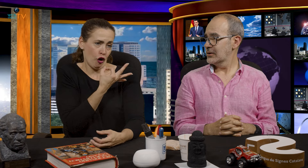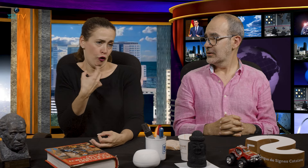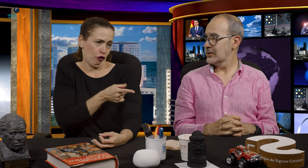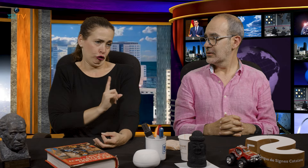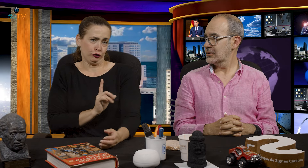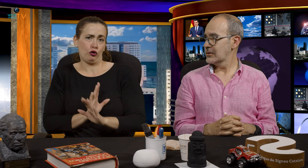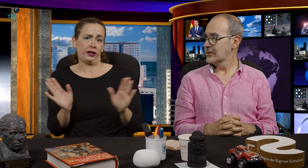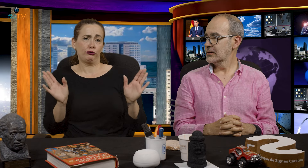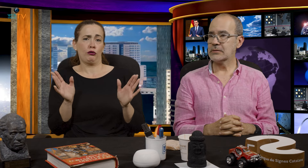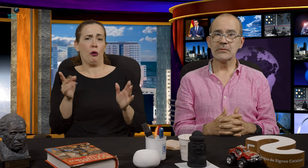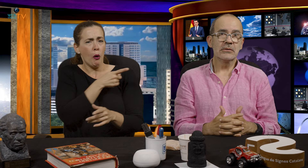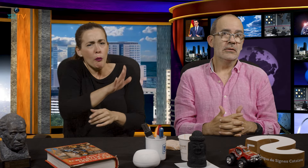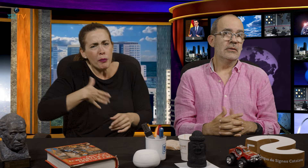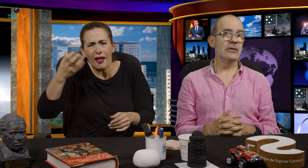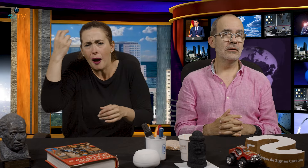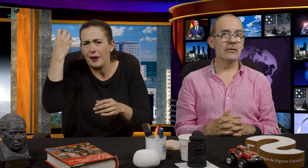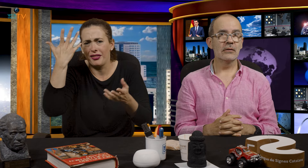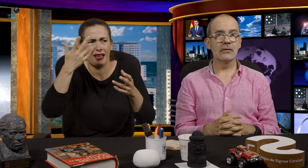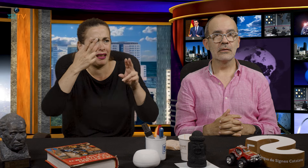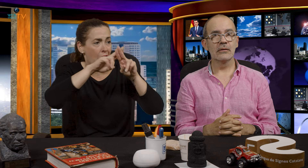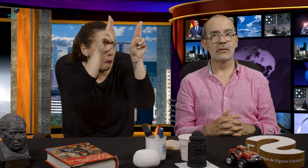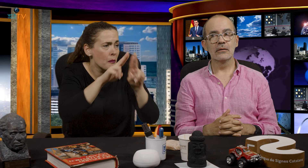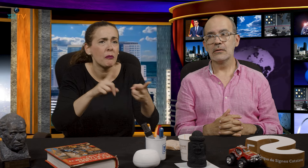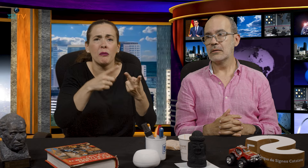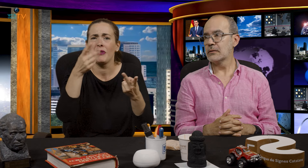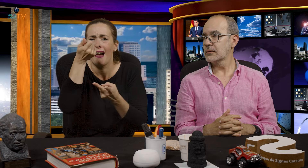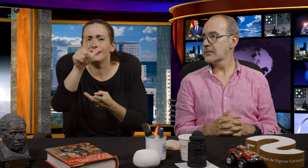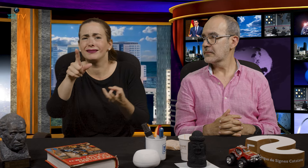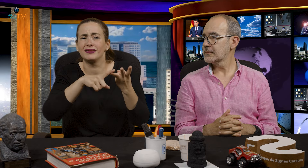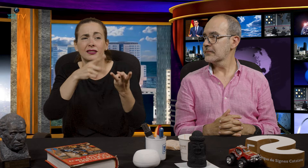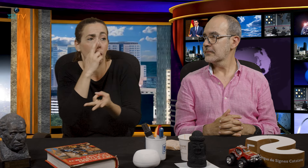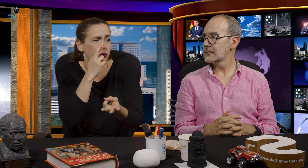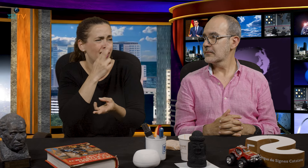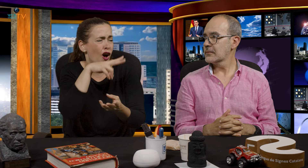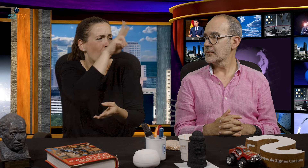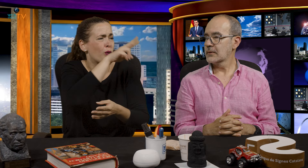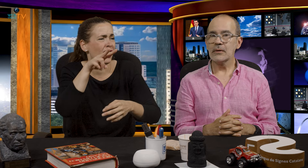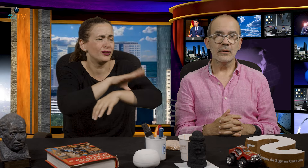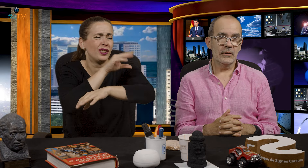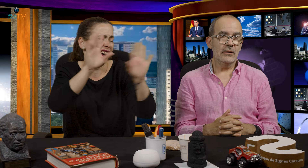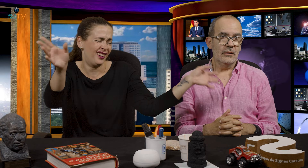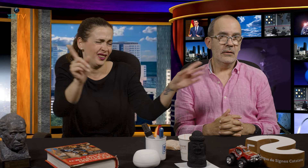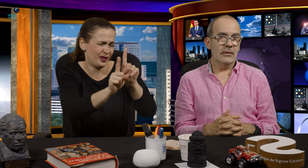Esto no es lo correcto. Tú puedes aprender Internacional, ASL, lengua de signos rusa, noruega o danesa.